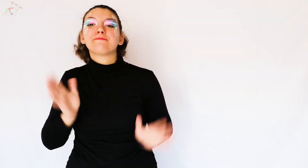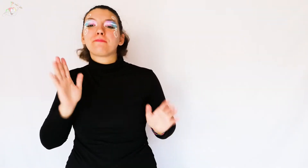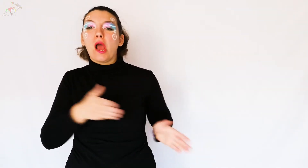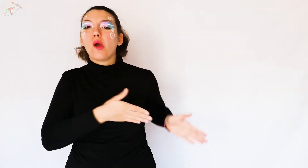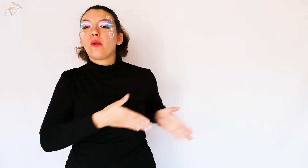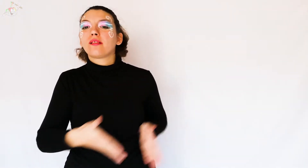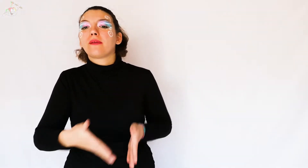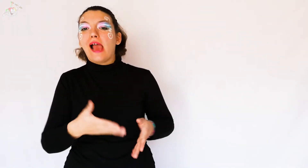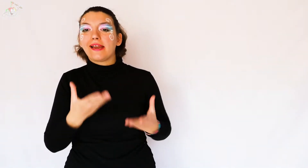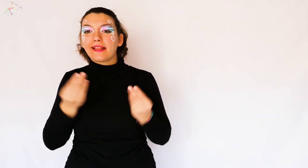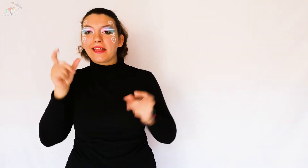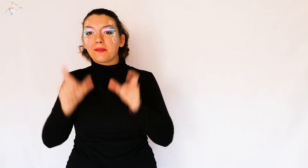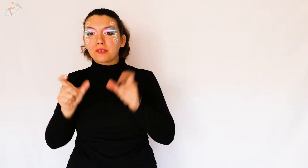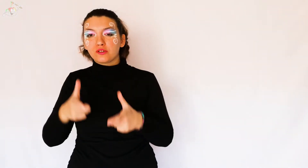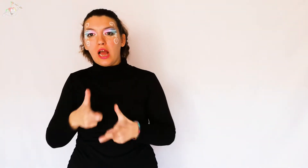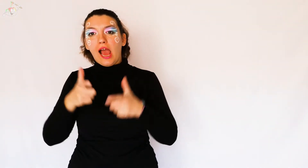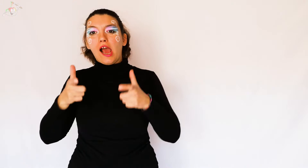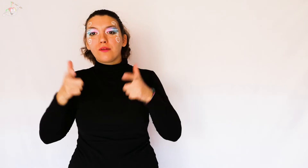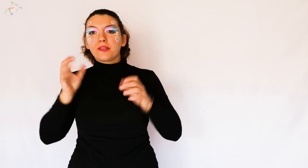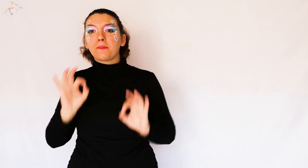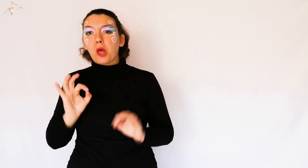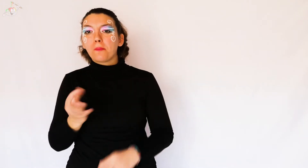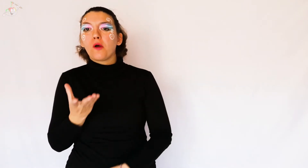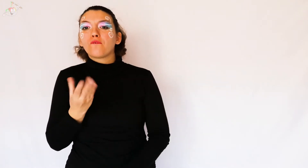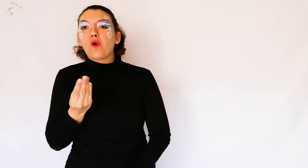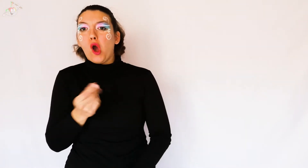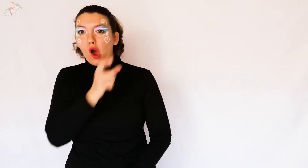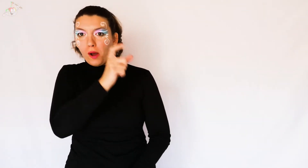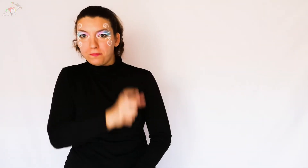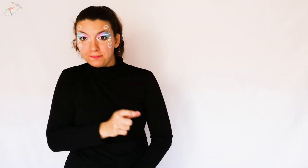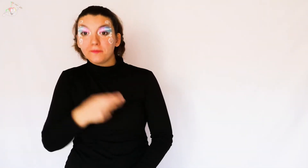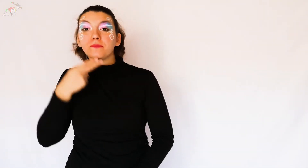Ma ultimamente sempre più persone ne hanno la fobia,